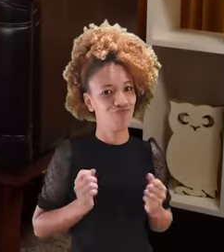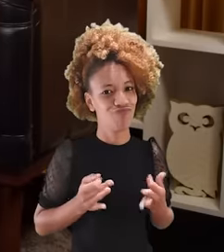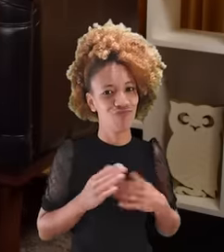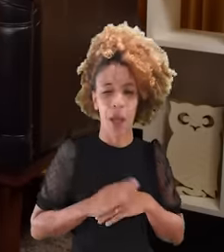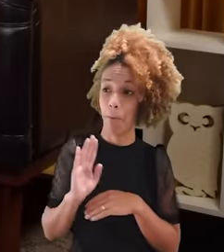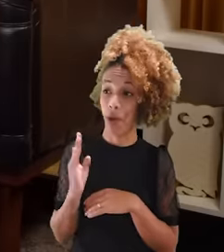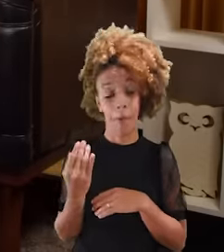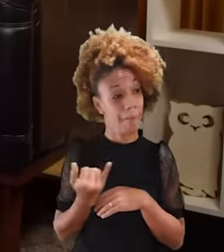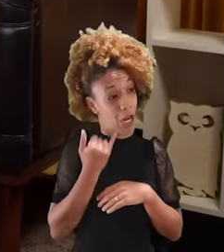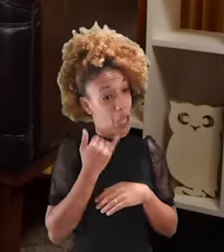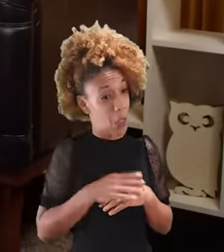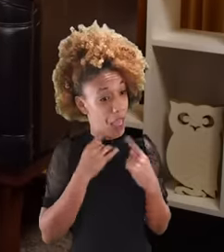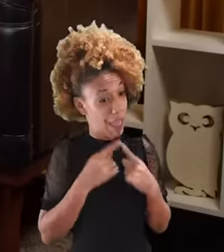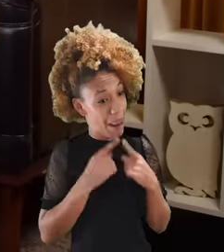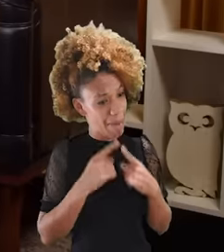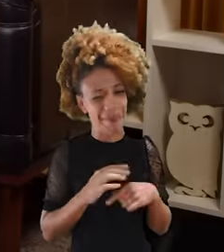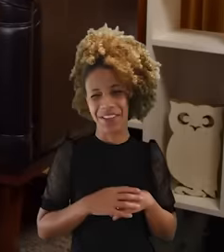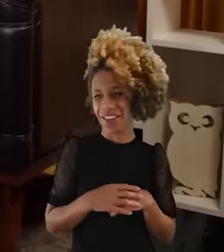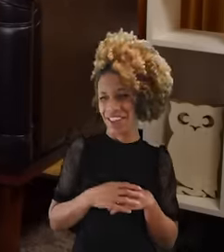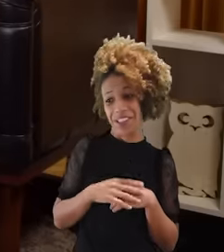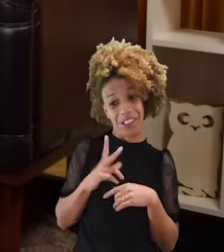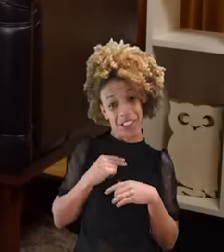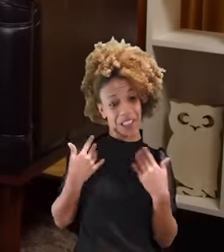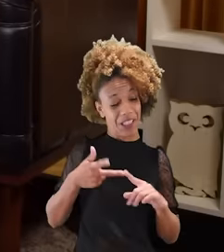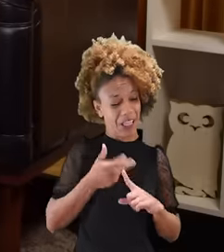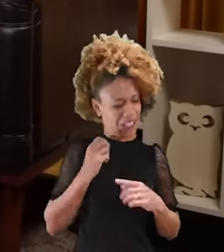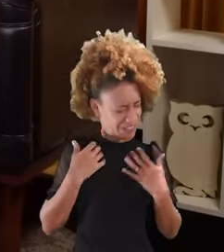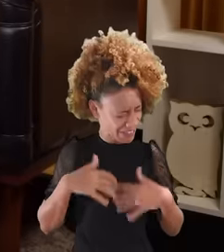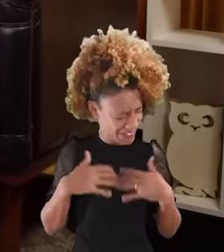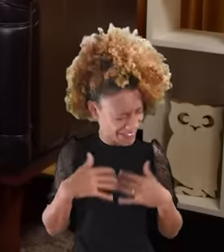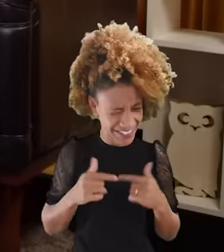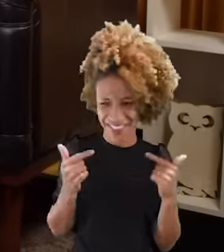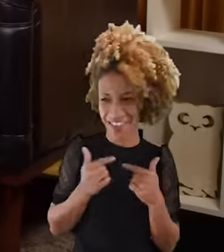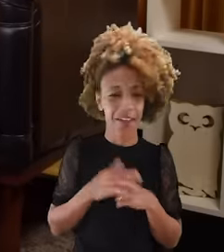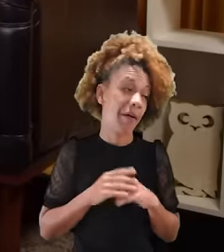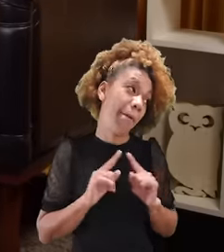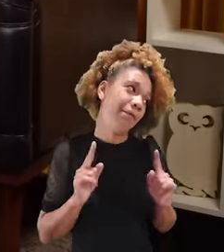ligou reclamando Essa é a já tô vendo o rate não não vai vai ter vai ter porque é inevitável tudo